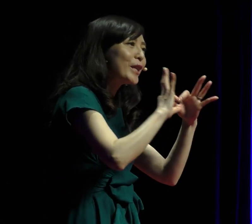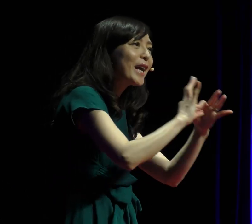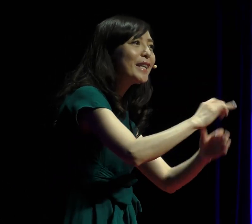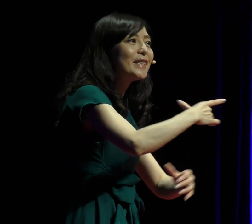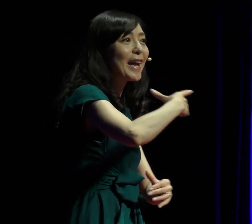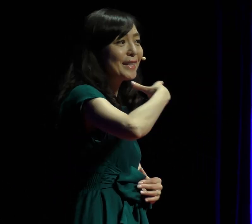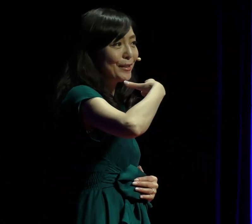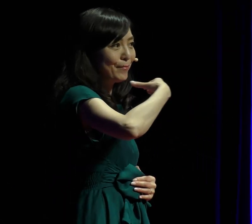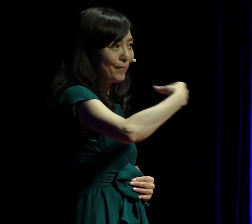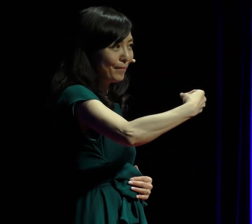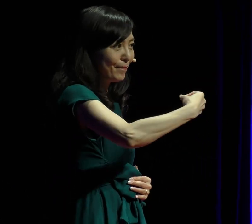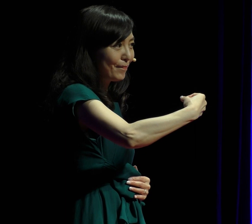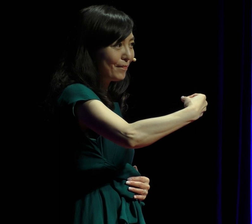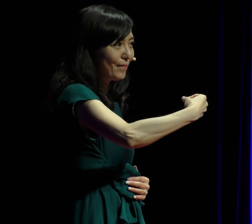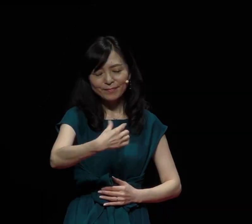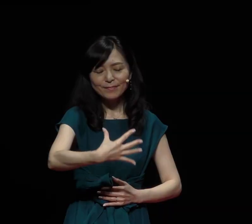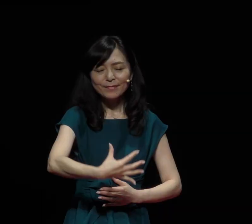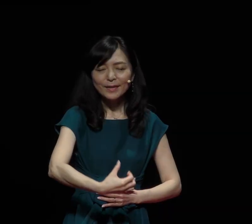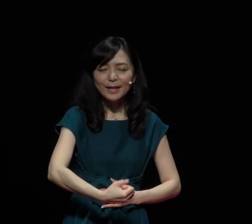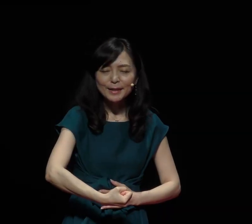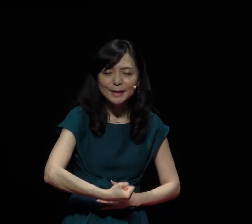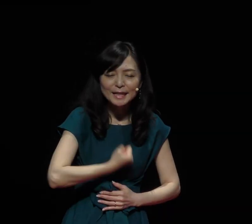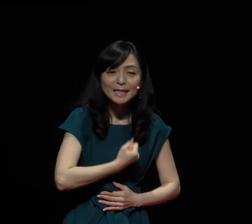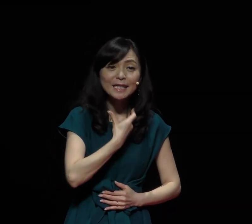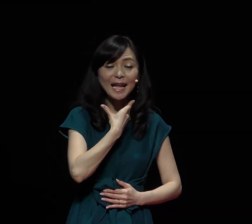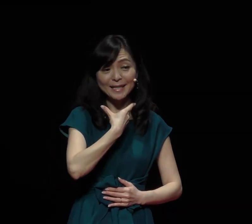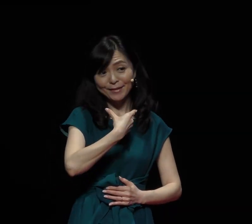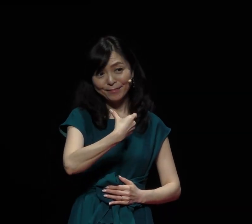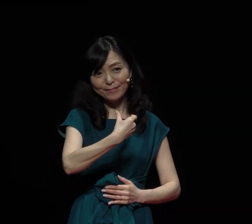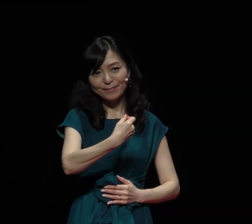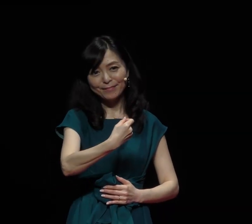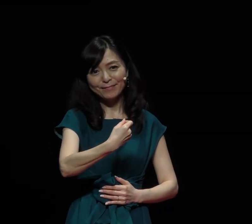Quiero conectar. Quiero creer.